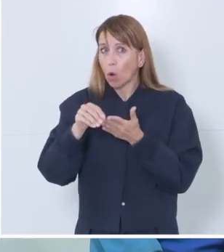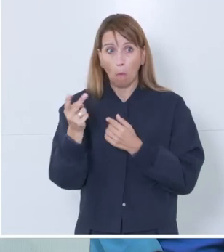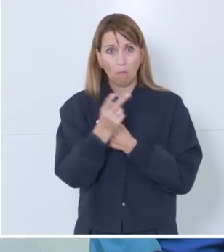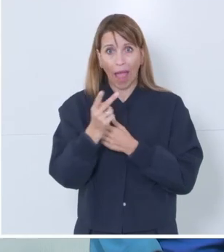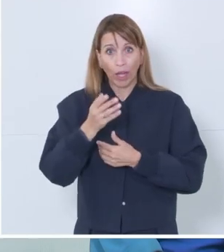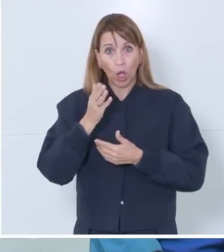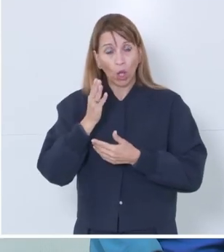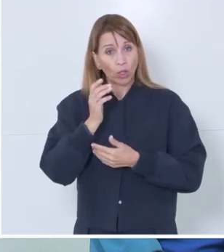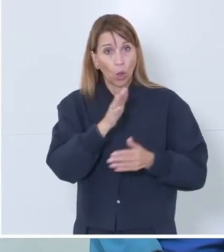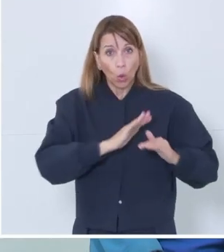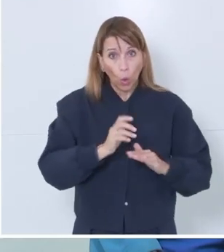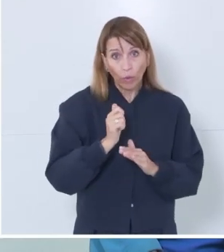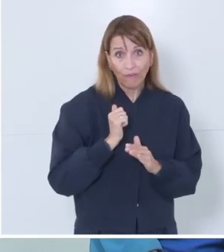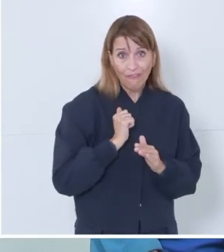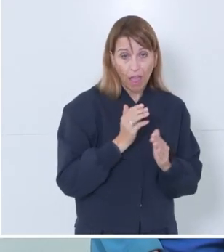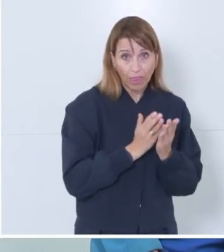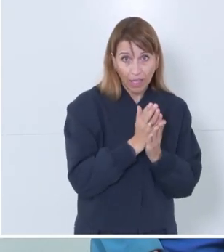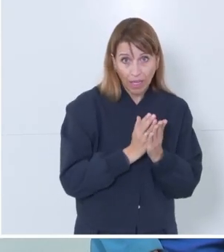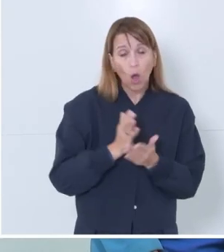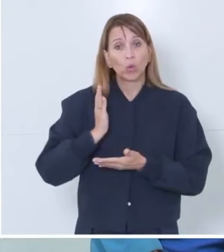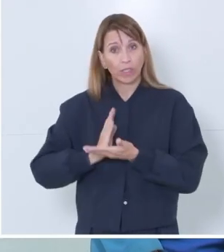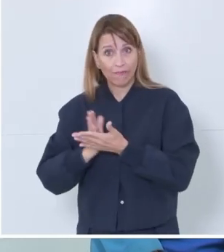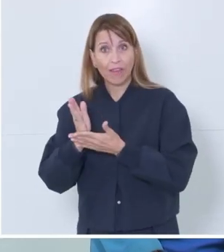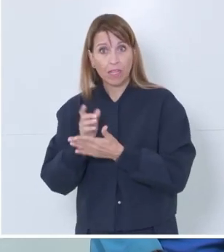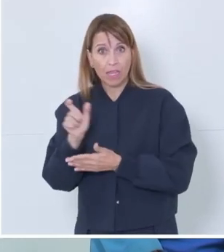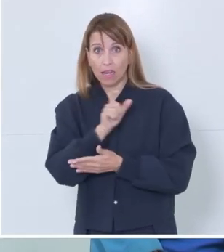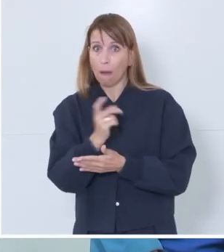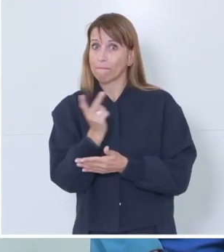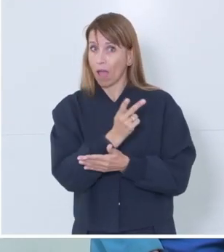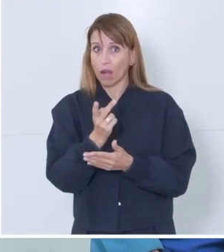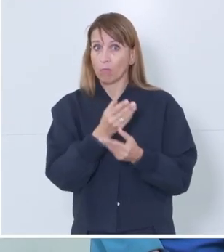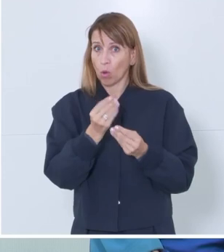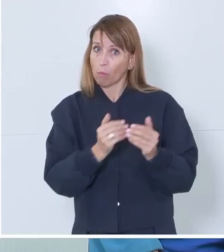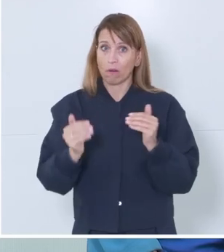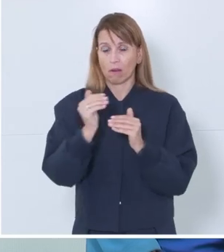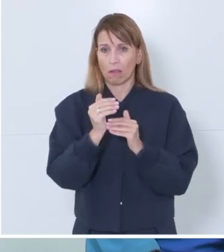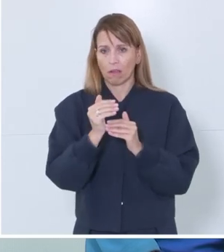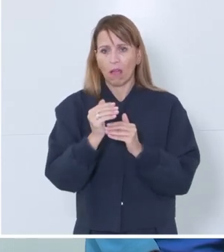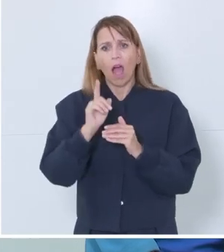als auch die Zivildiener. Wir haben bei der Zivildienstgesetzesnovelle legistisch sehr, sehr